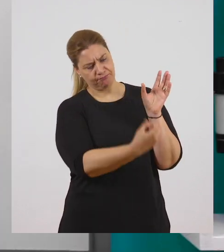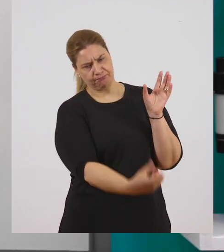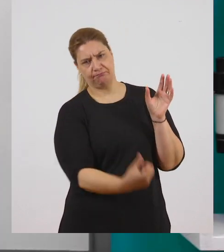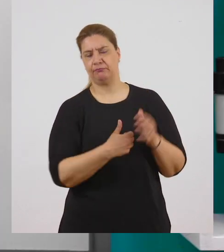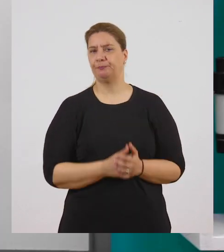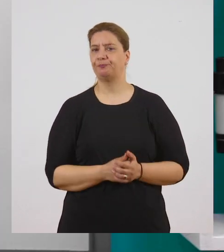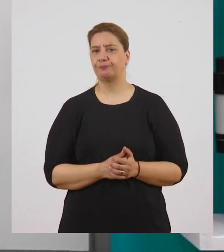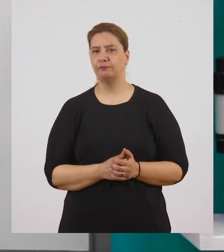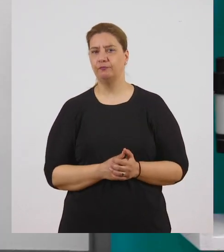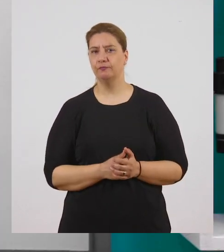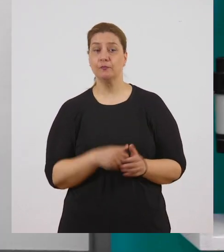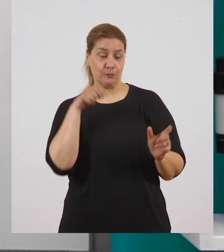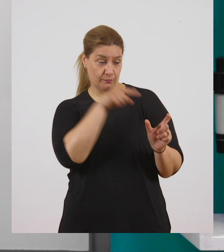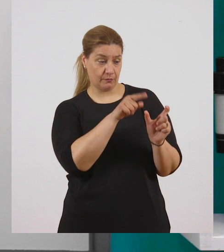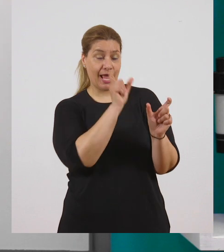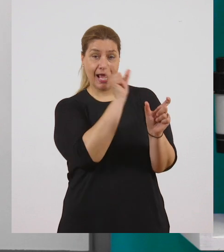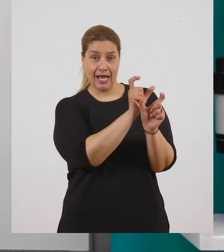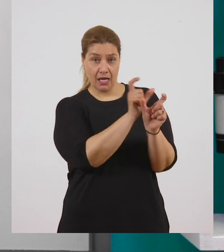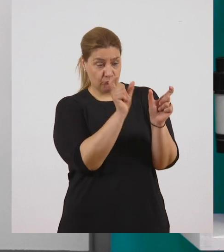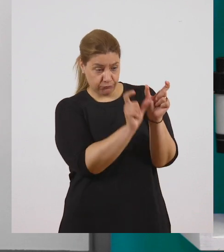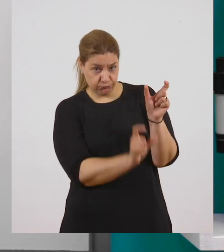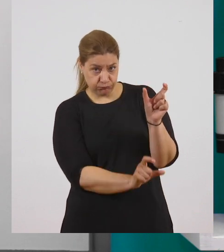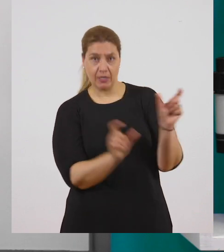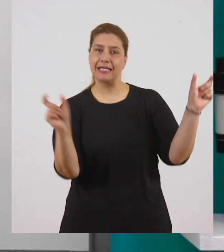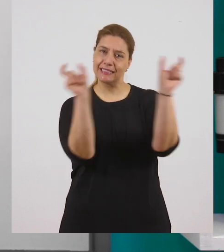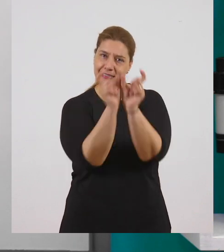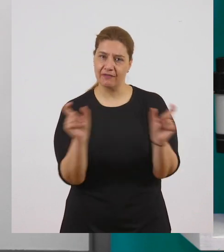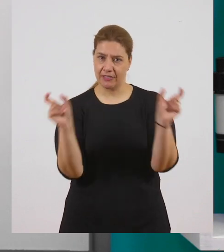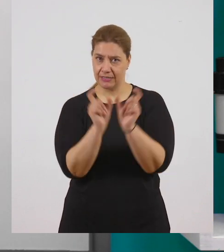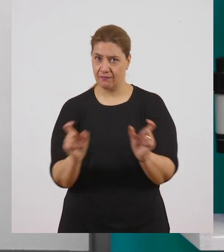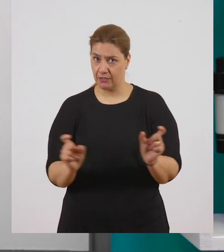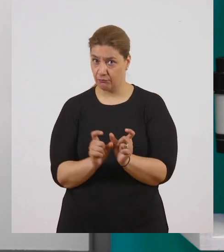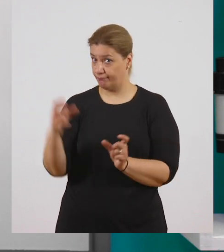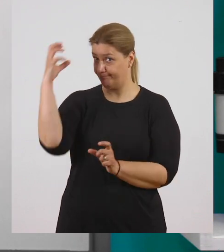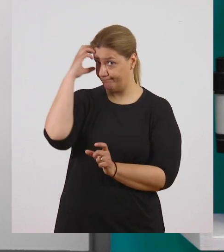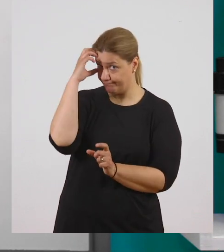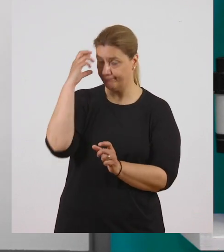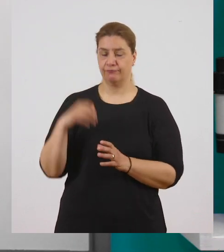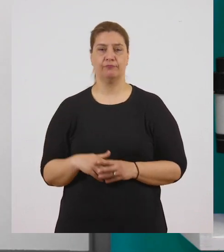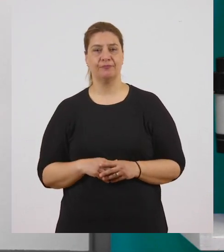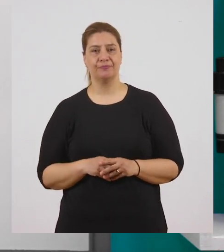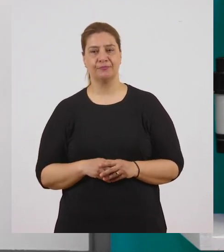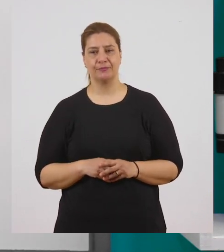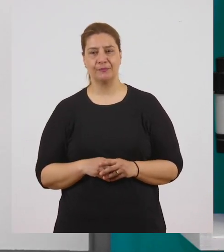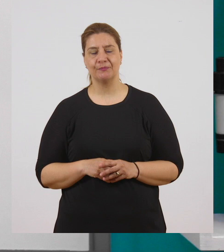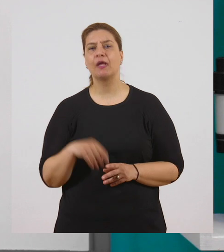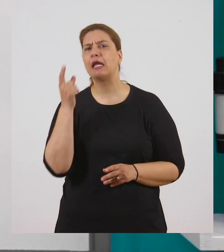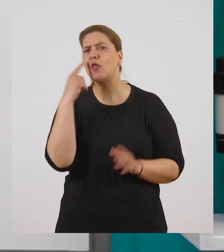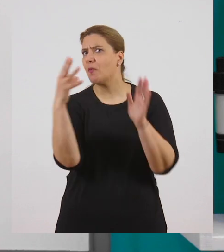Πολλές από αυτές τις λέξεις, παιδιά, είναι σύνθετες. Δεν το ξεχνώ αυτό. Ας δούμε μερικά παραδείγματα.